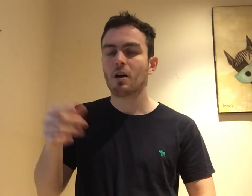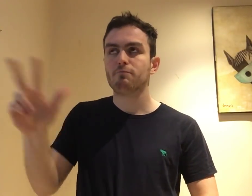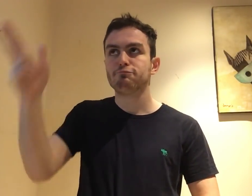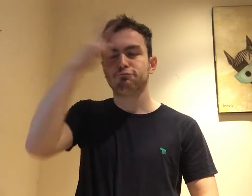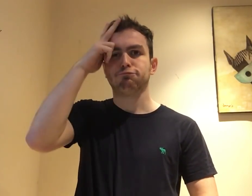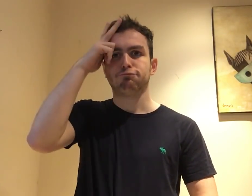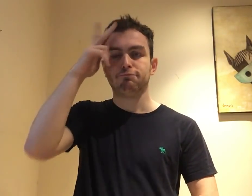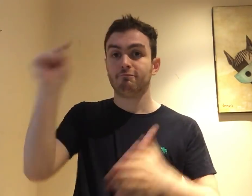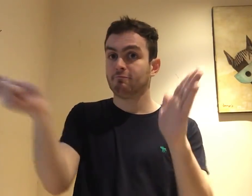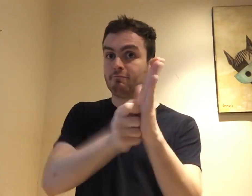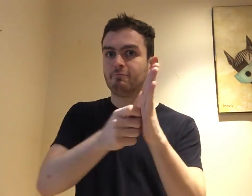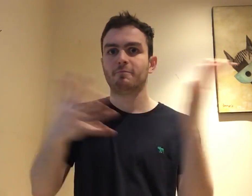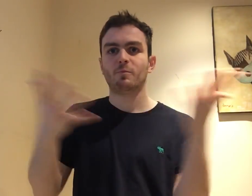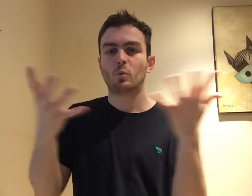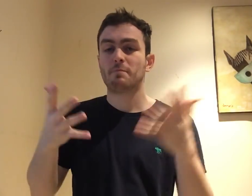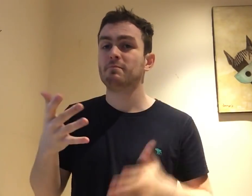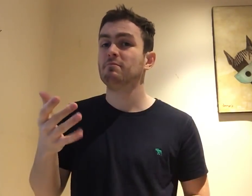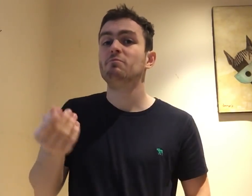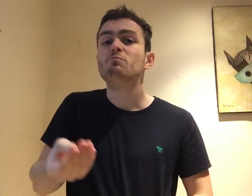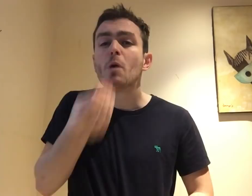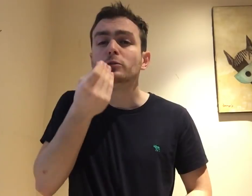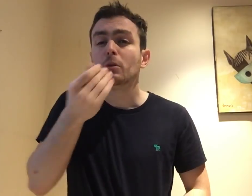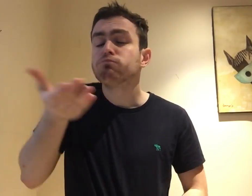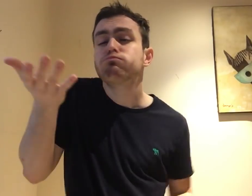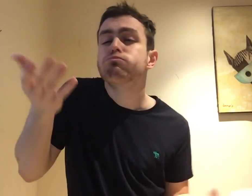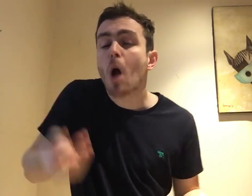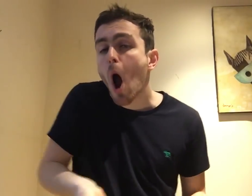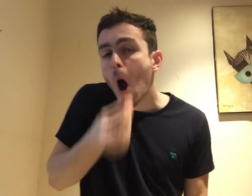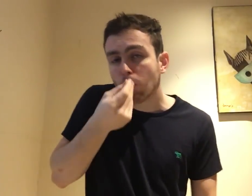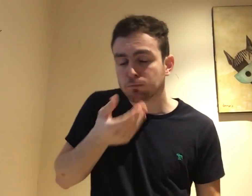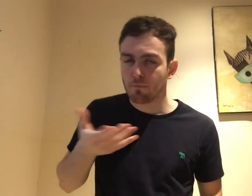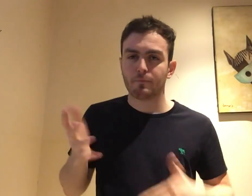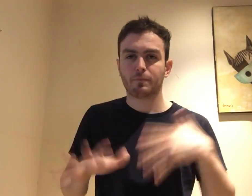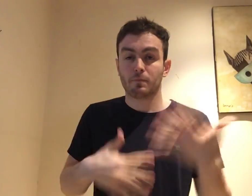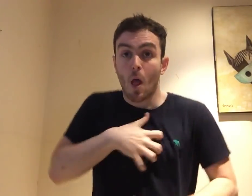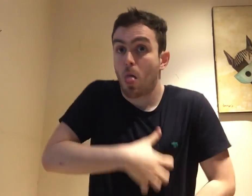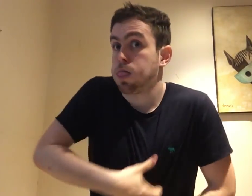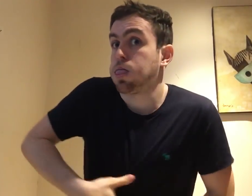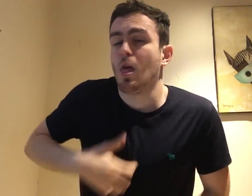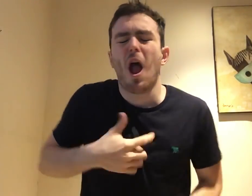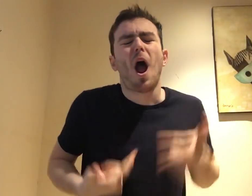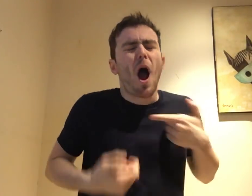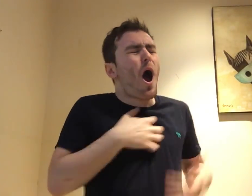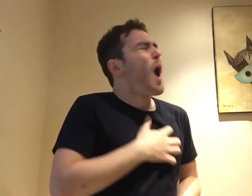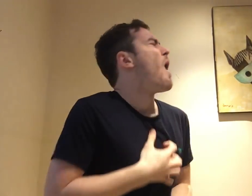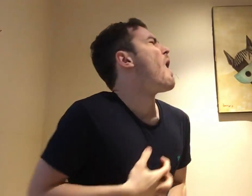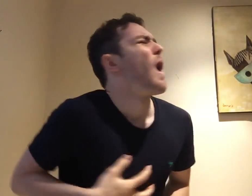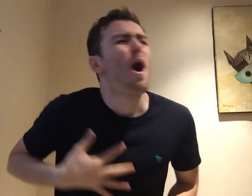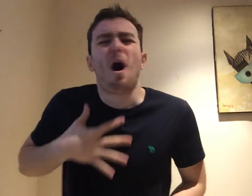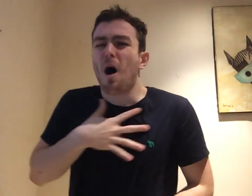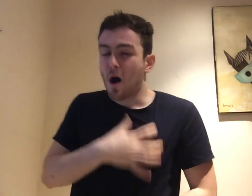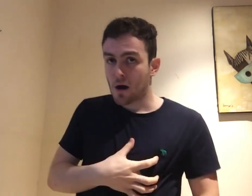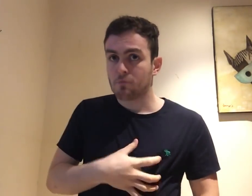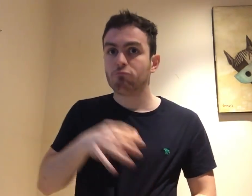Une fois, elle a eut une intoxication alimentaire.